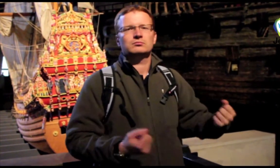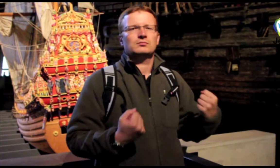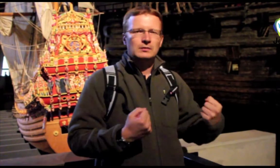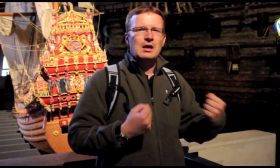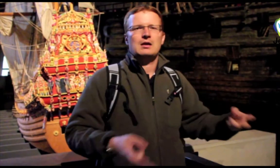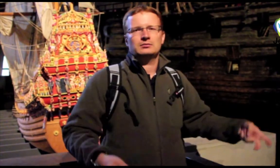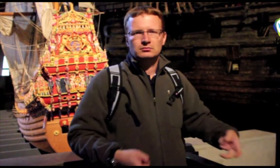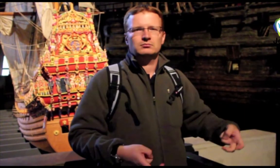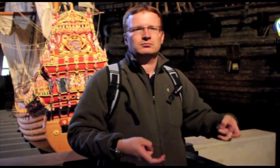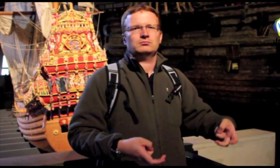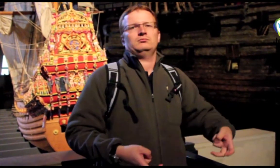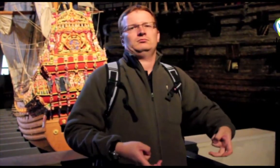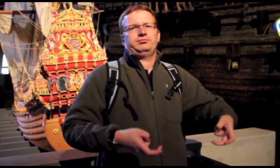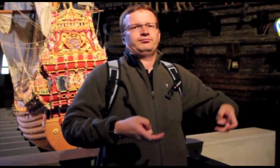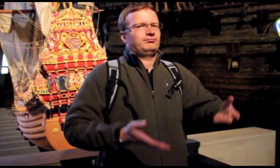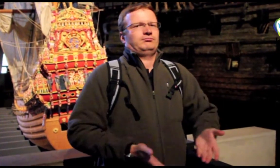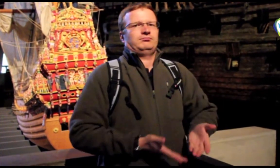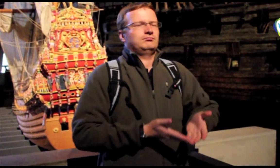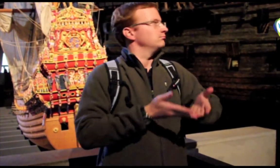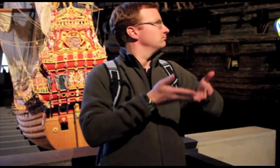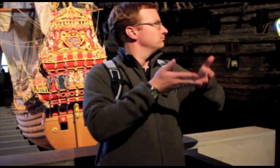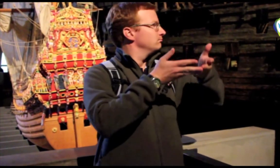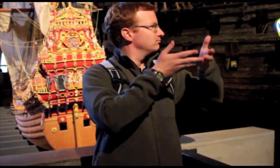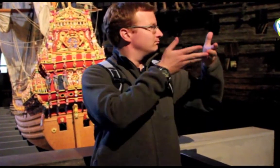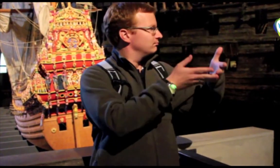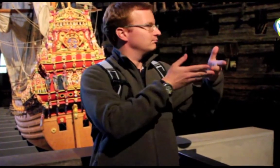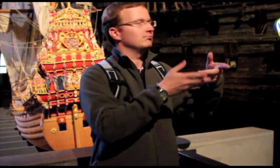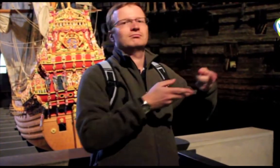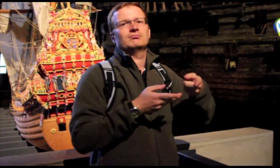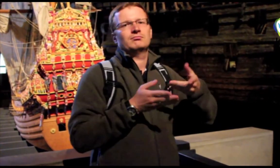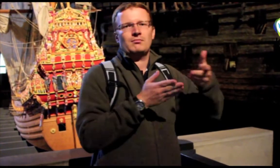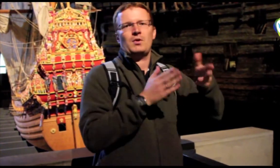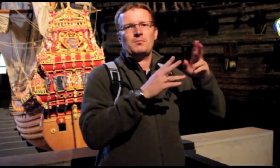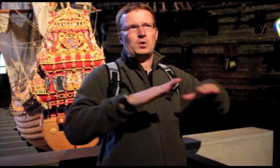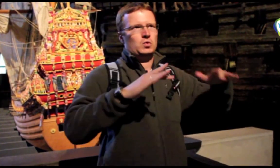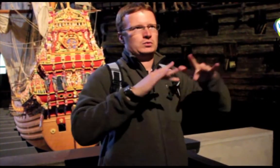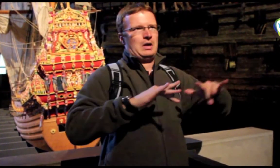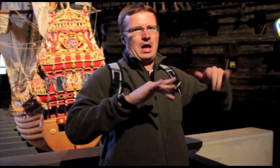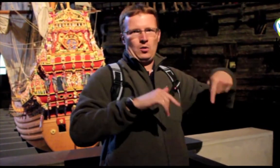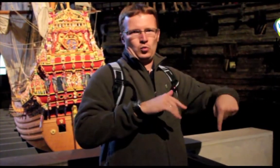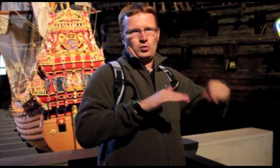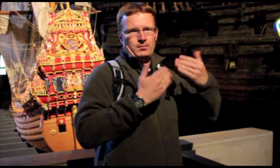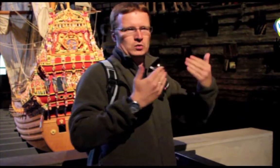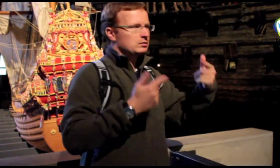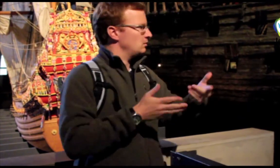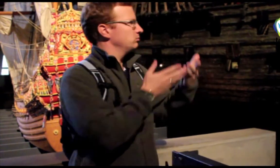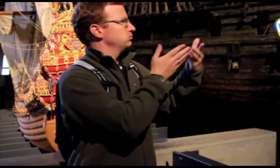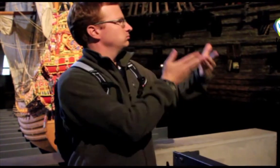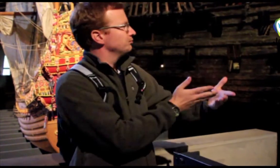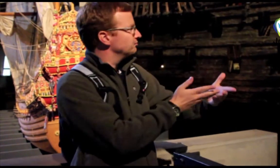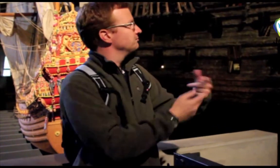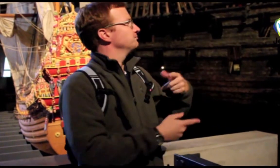amit nagy nehezen hoztak fel a felszínre, majd a múzeumba vitték.